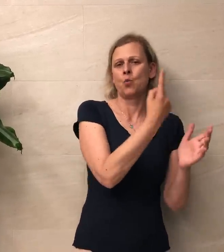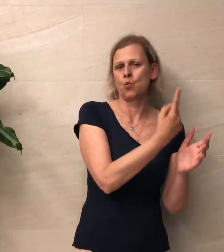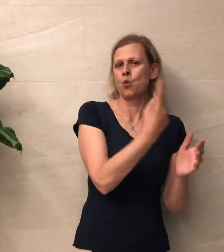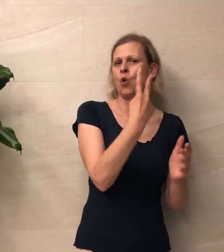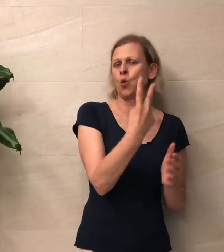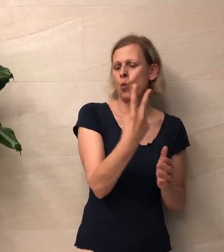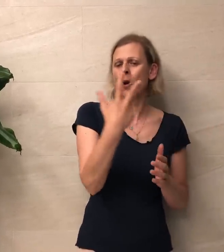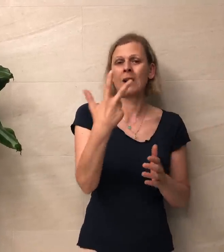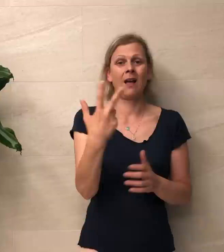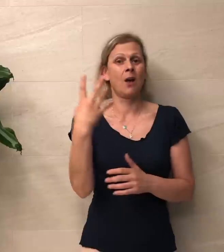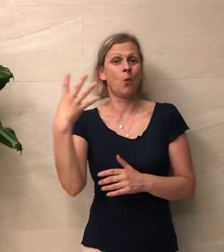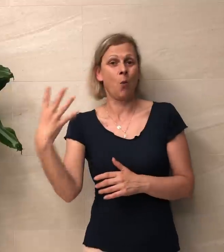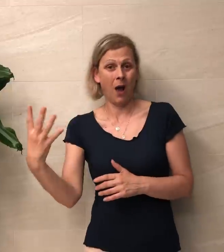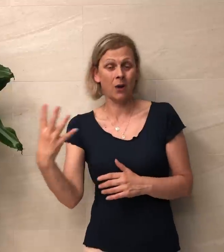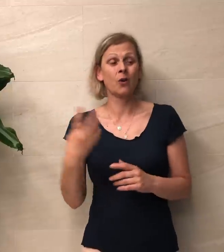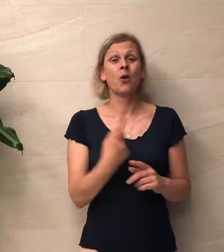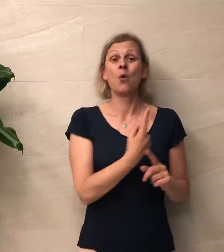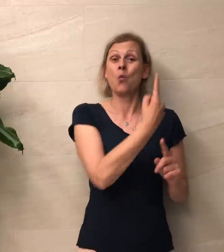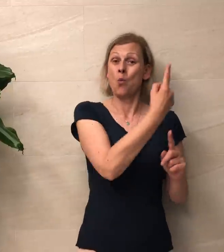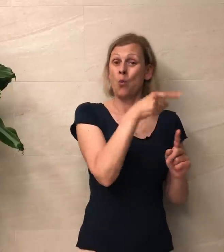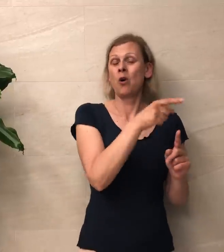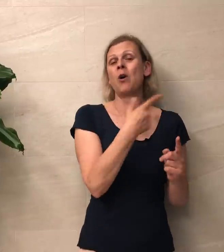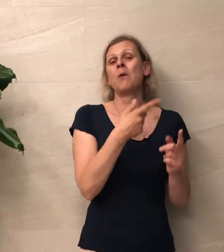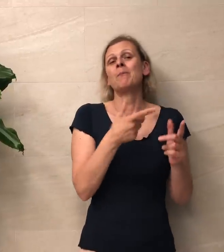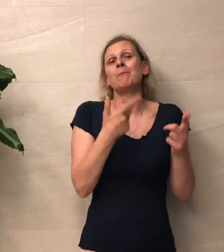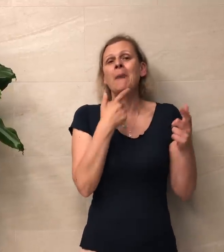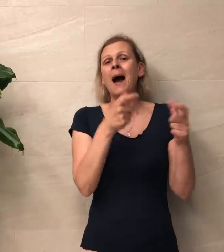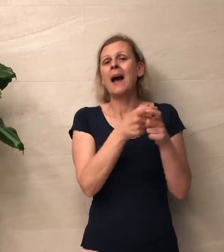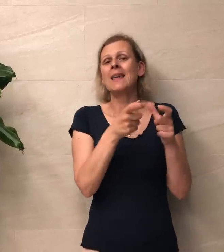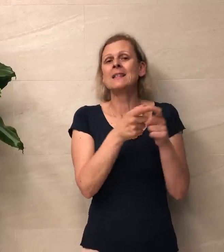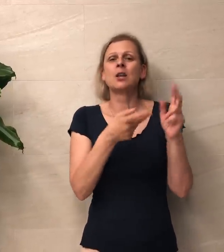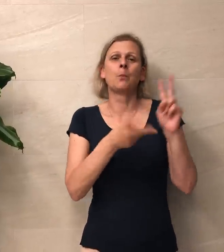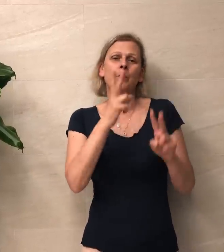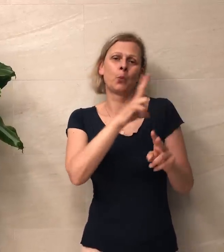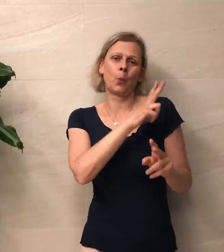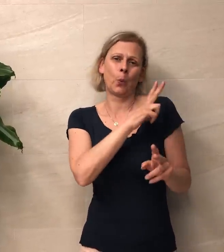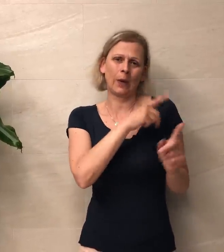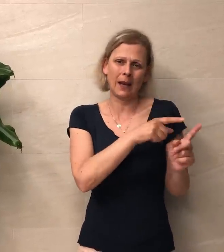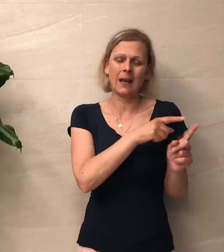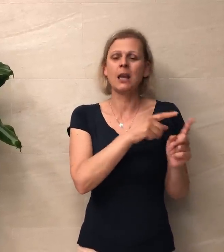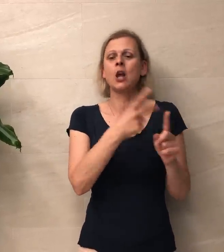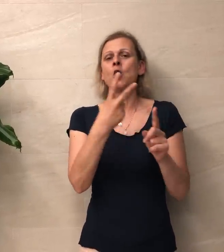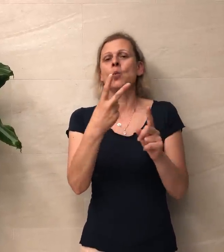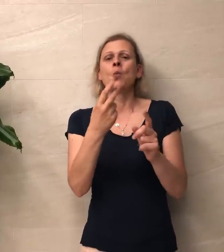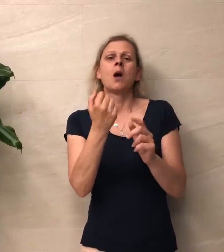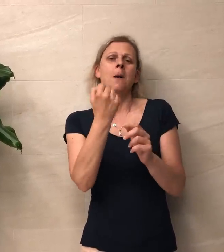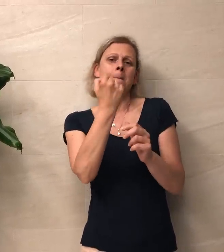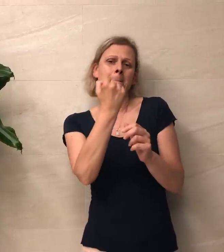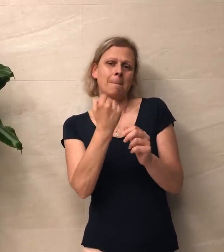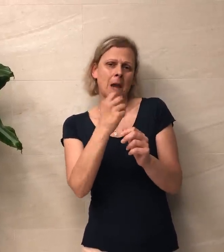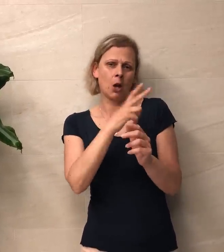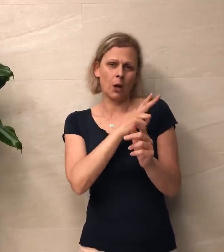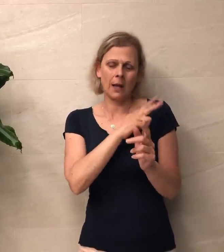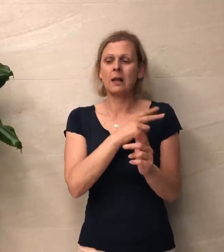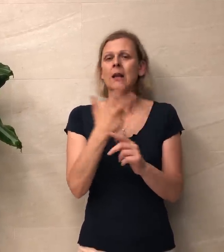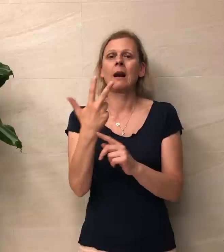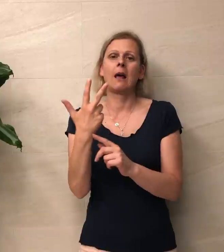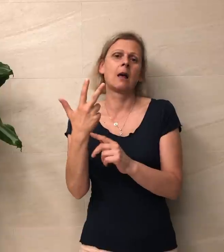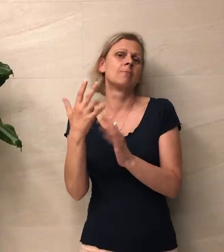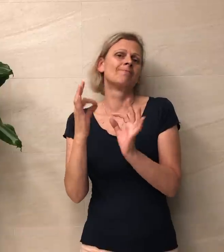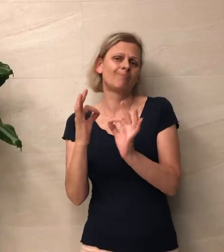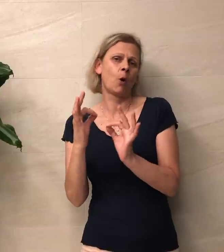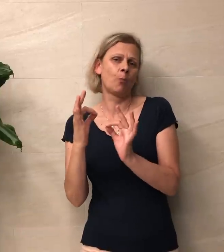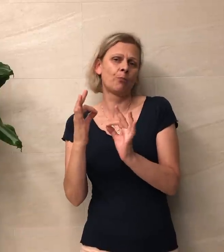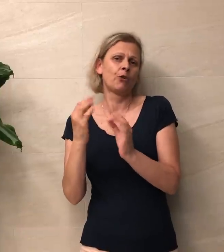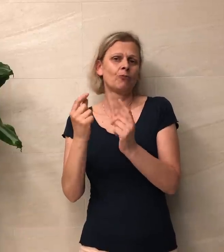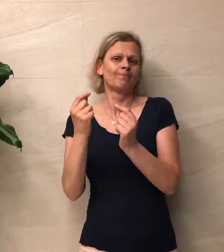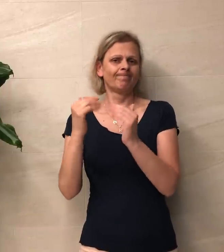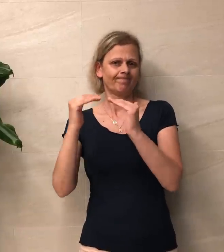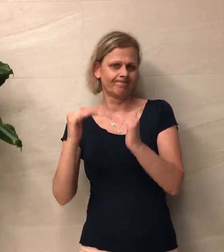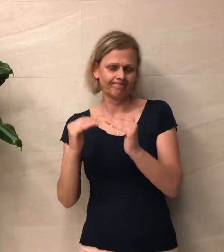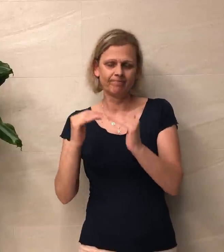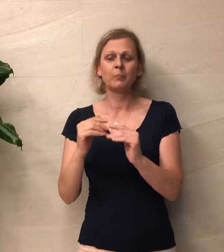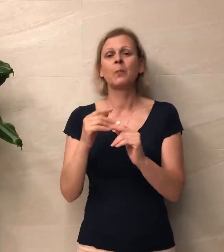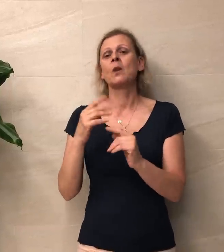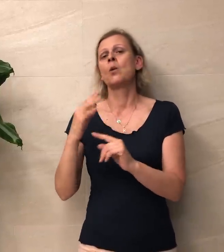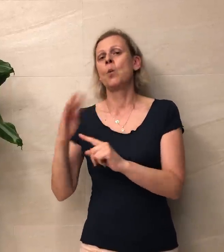Le categorie, come detto in precedenza, sono quattro; alla categoria uno appartengono i Paesi economicamente più agiati fino ad arrivare alla categoria